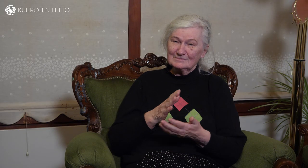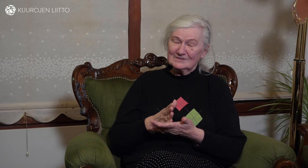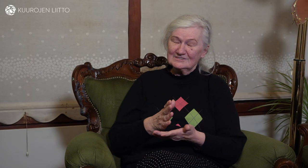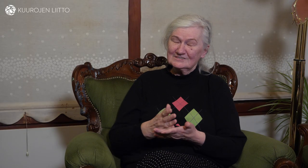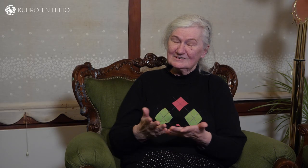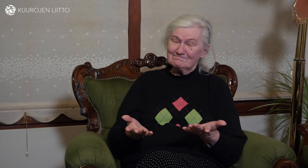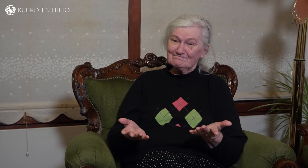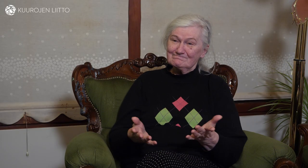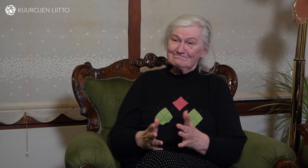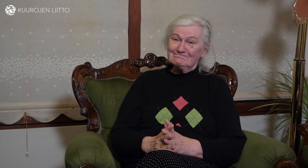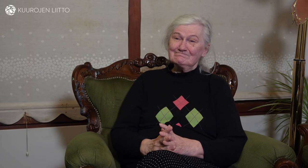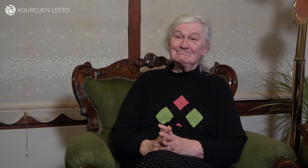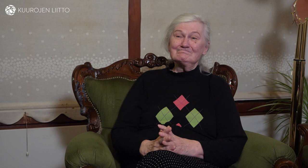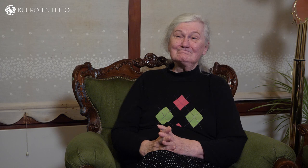Tämä on sydämen asia.